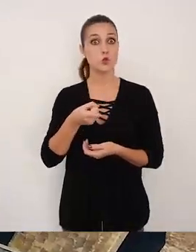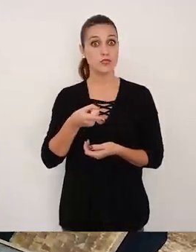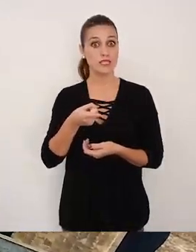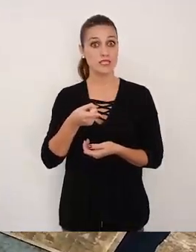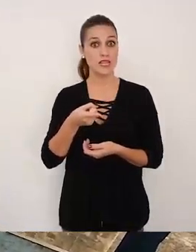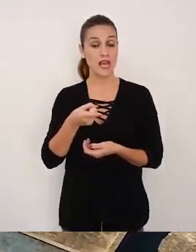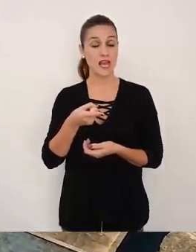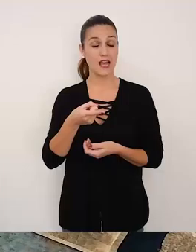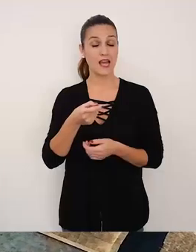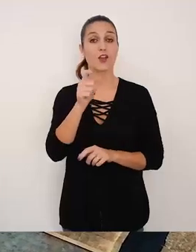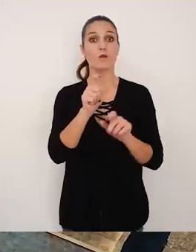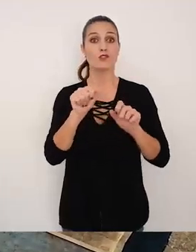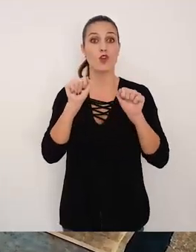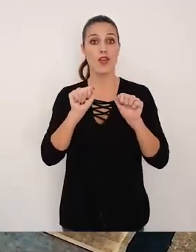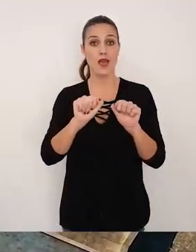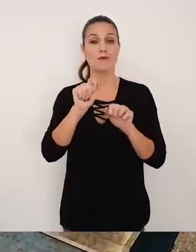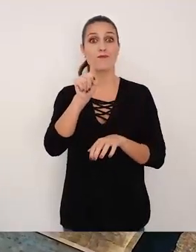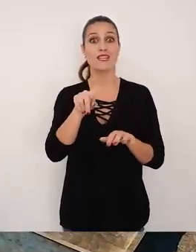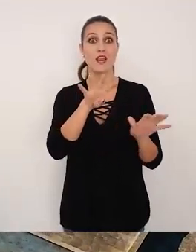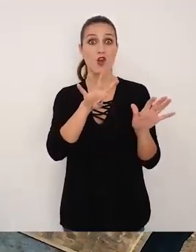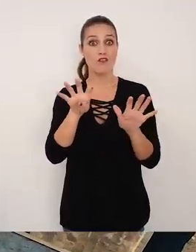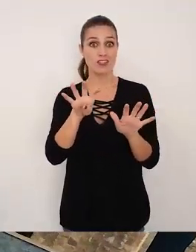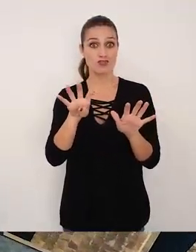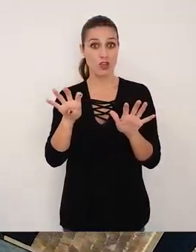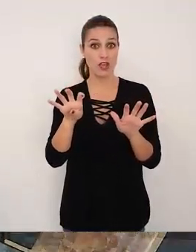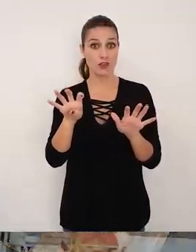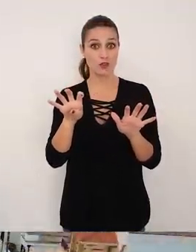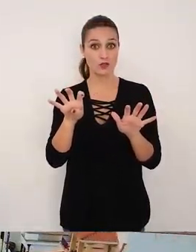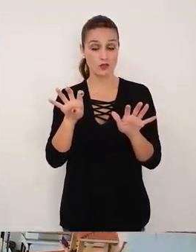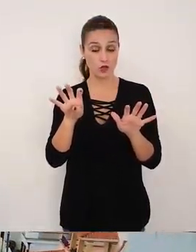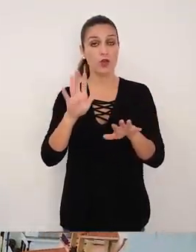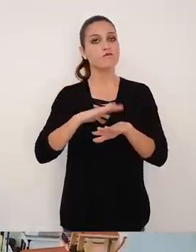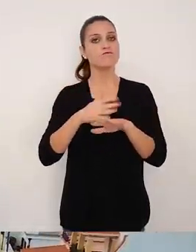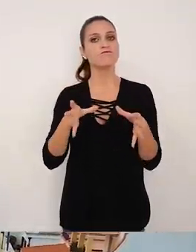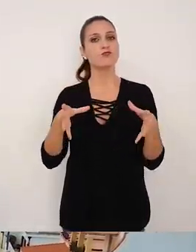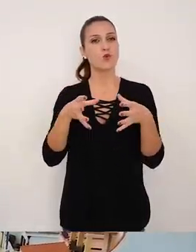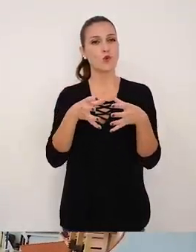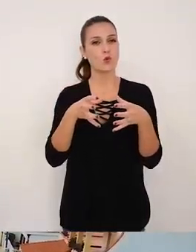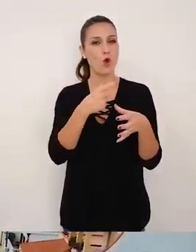Giurdignano con i suoi 1.900 abitanti rientra nell’Unione dei Comuni di Terra d’Oriente